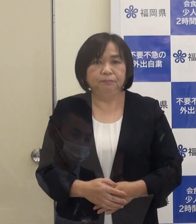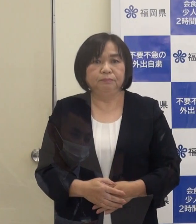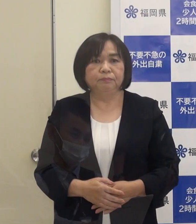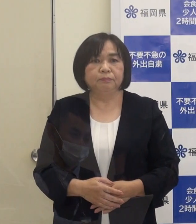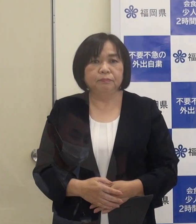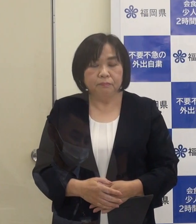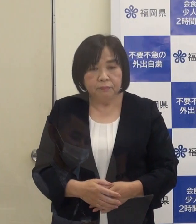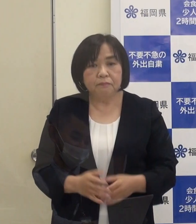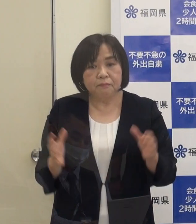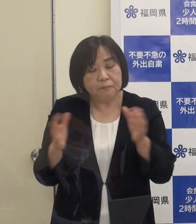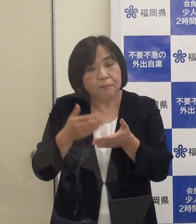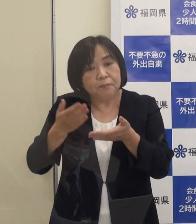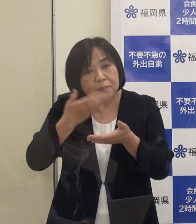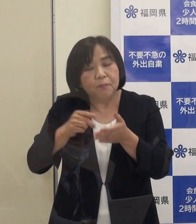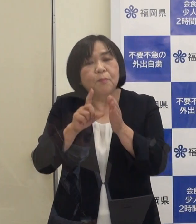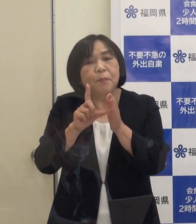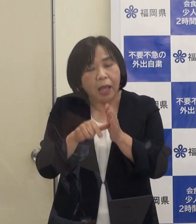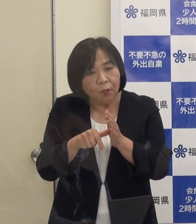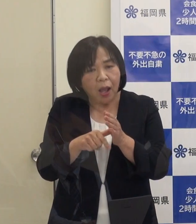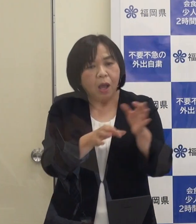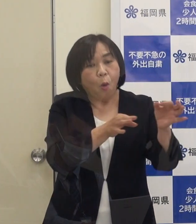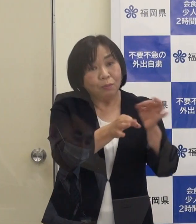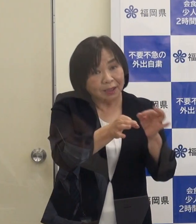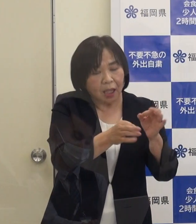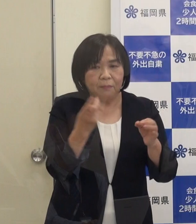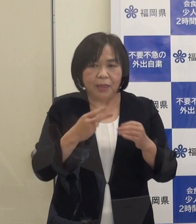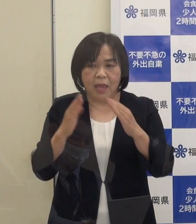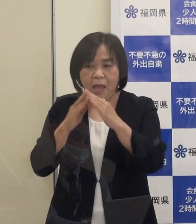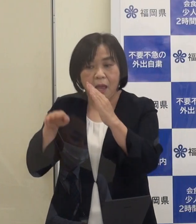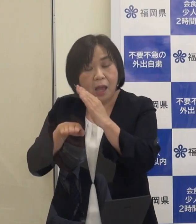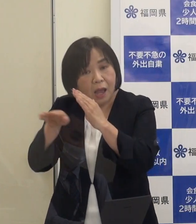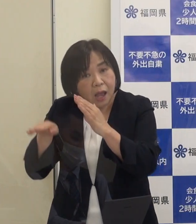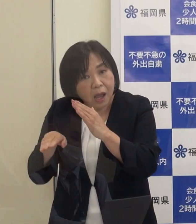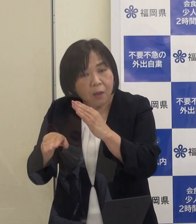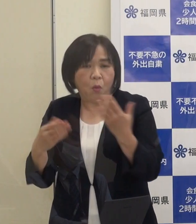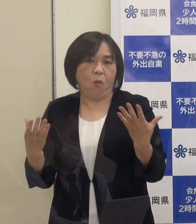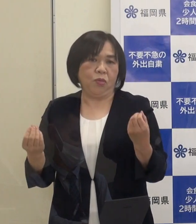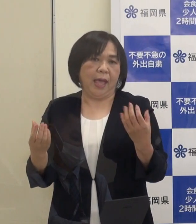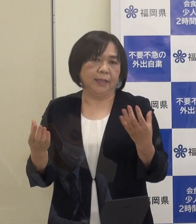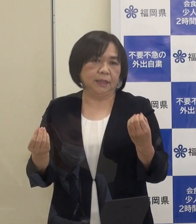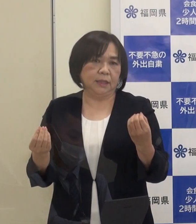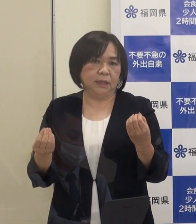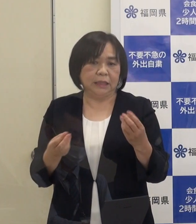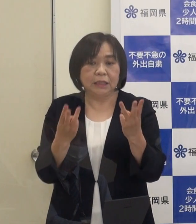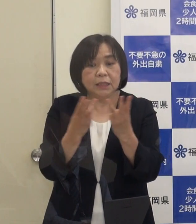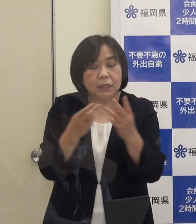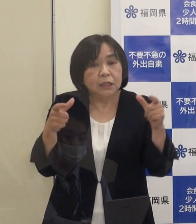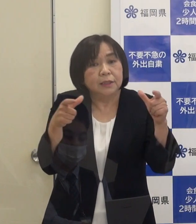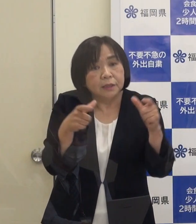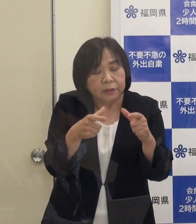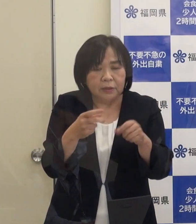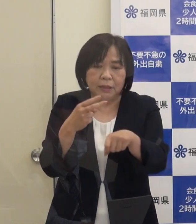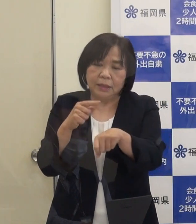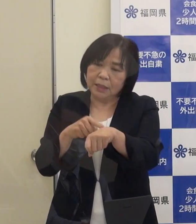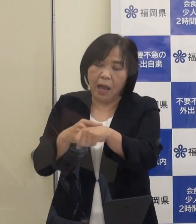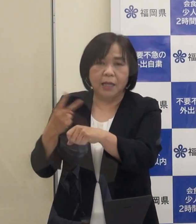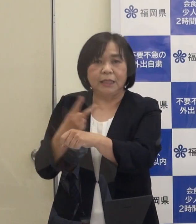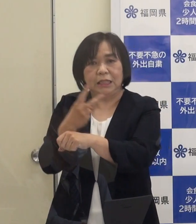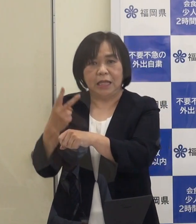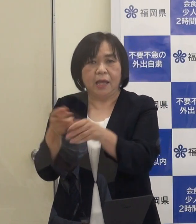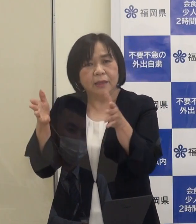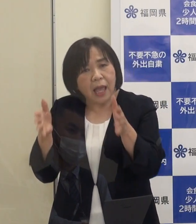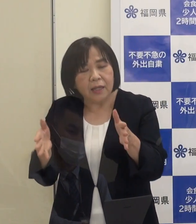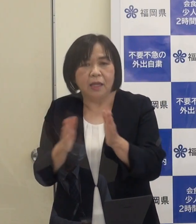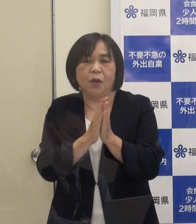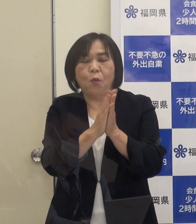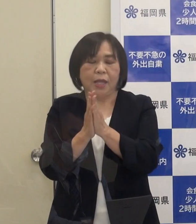会食の際は お店であっても ご家庭においても 少人数 ２時間以内でお願いします